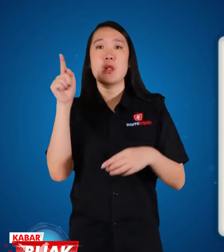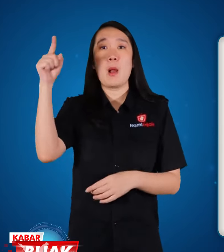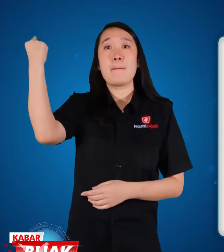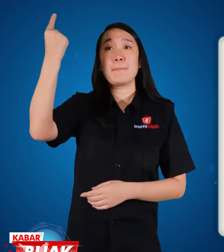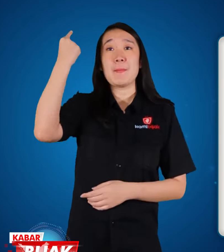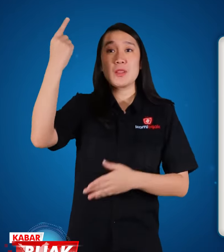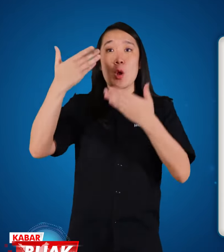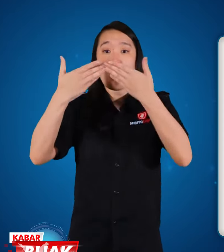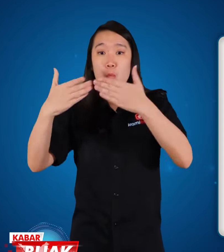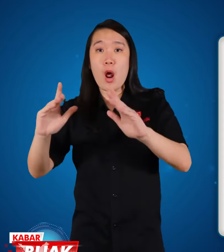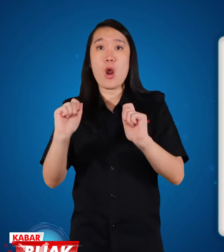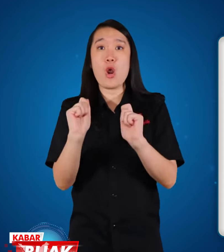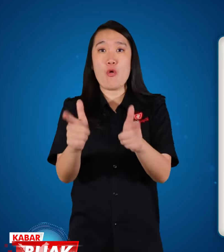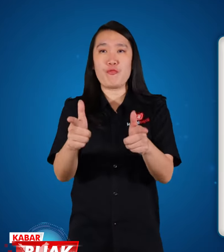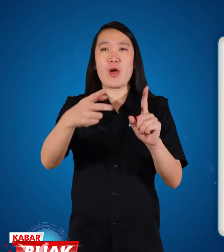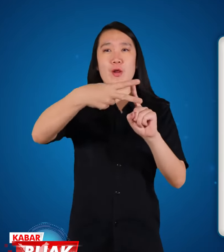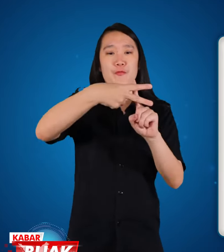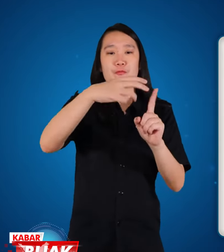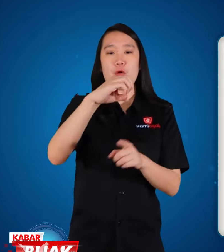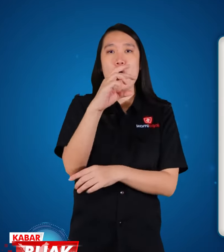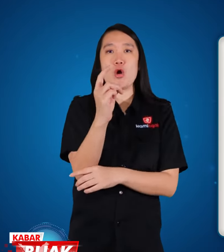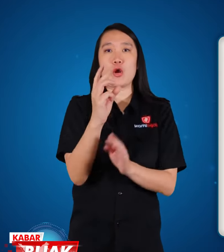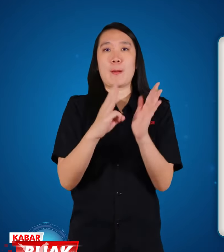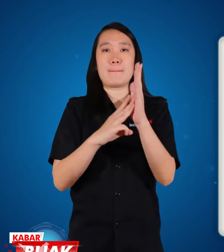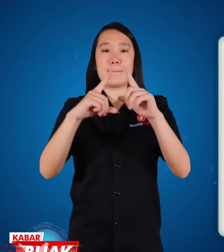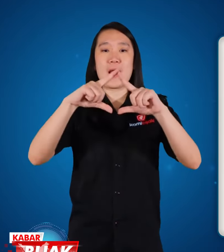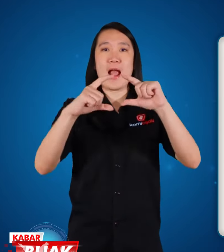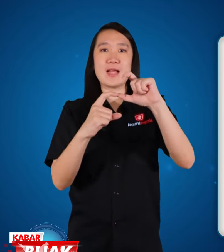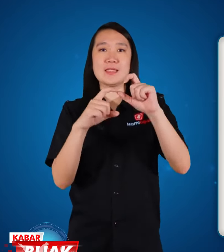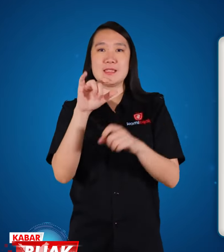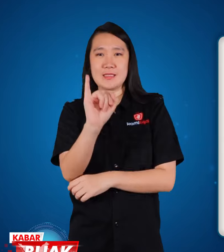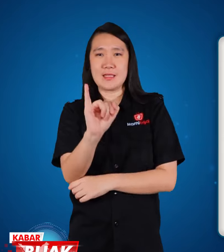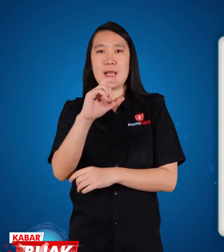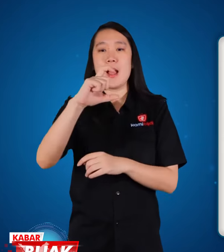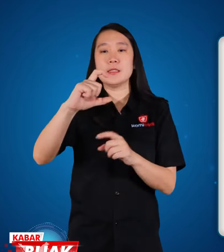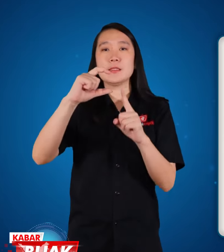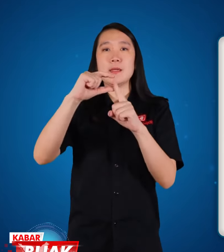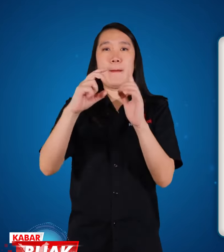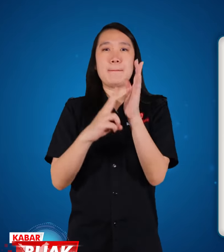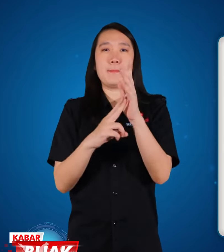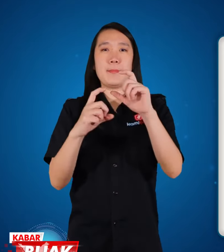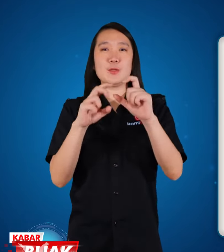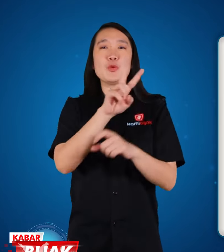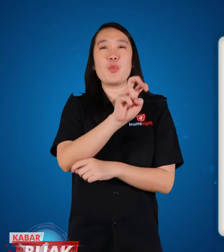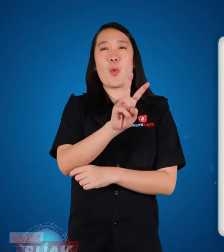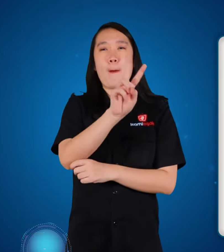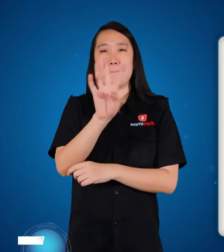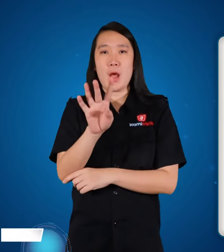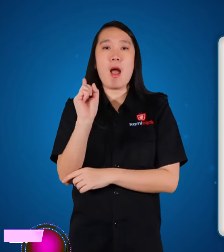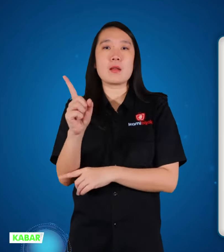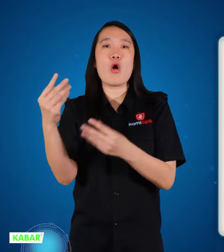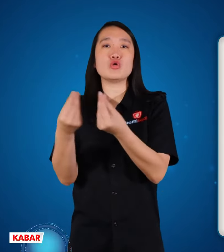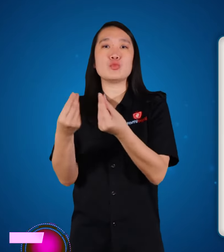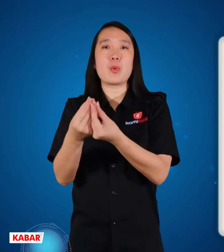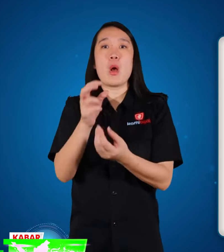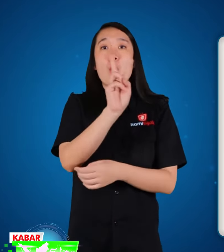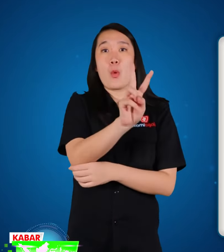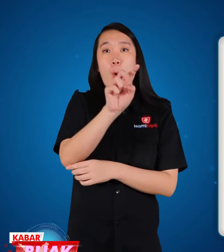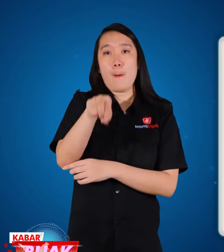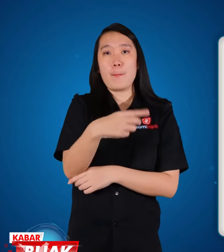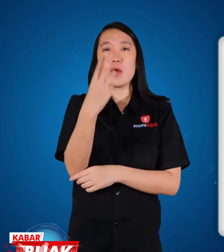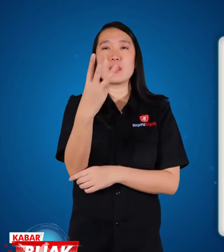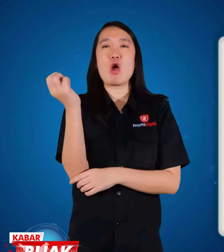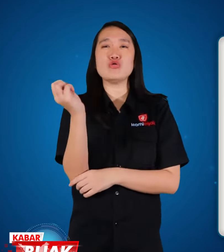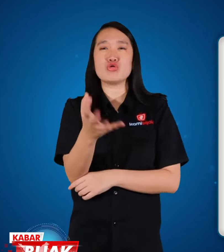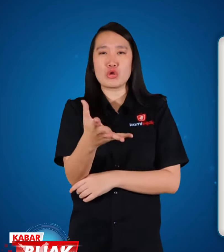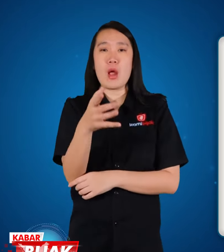Pemerintah membuka lowongan formasi CPNS 2024 sebanyak 2,3 juta